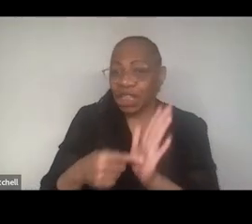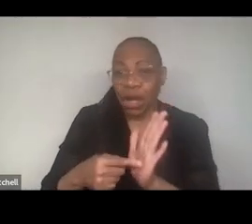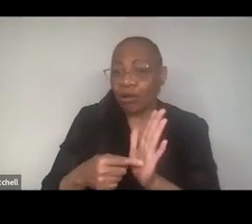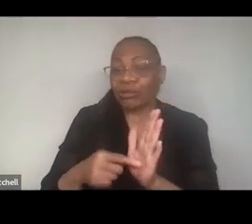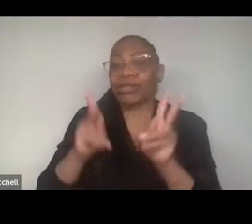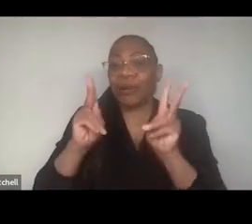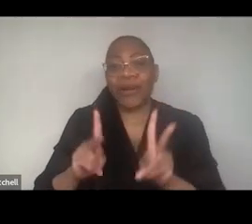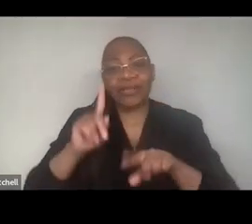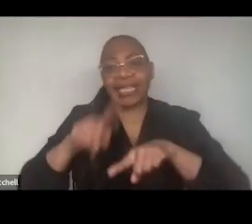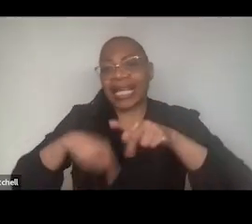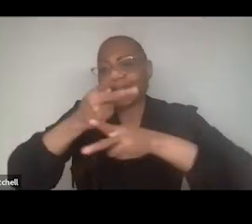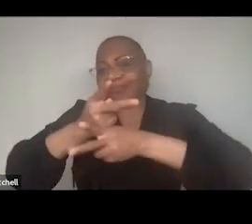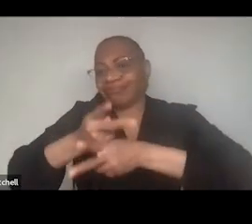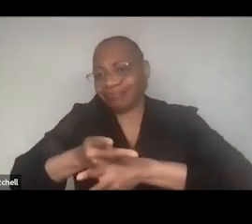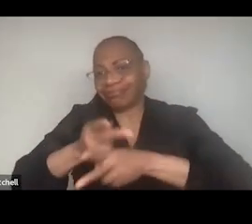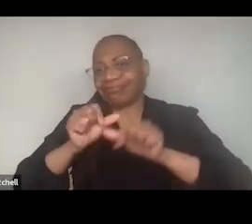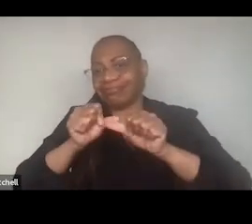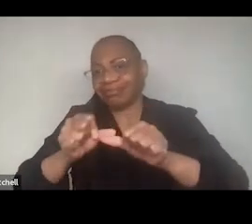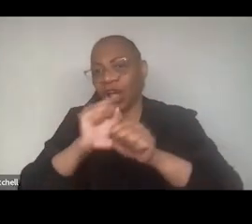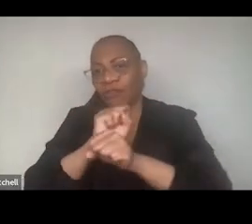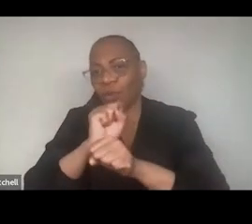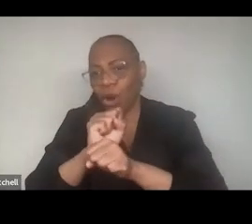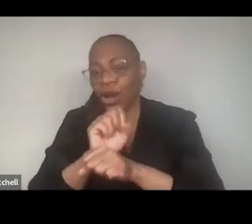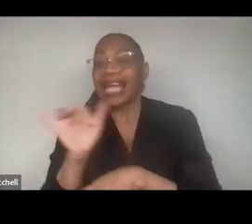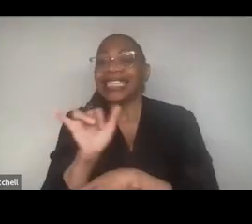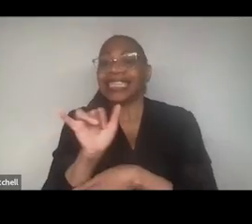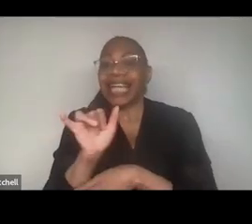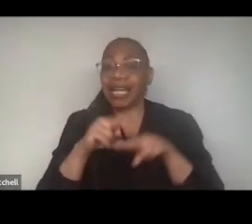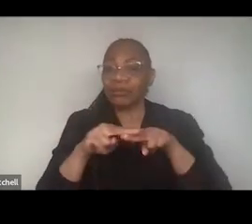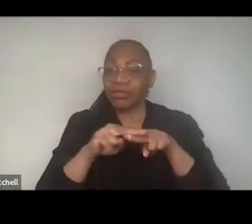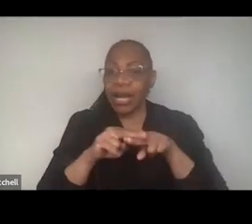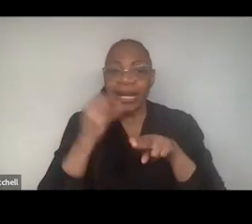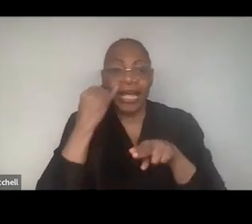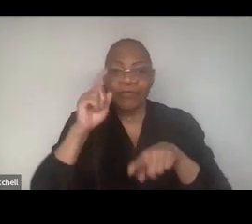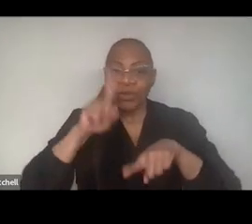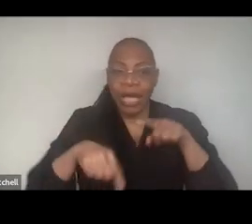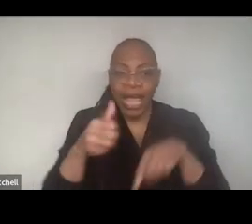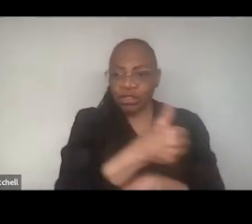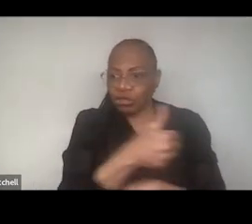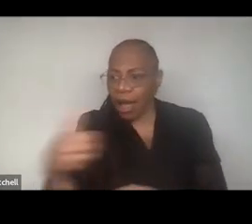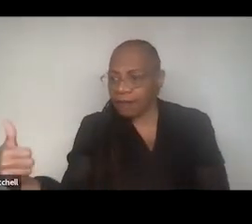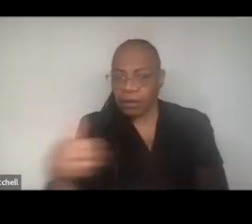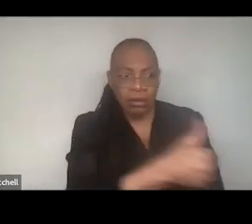sustancial y lucrativa a tiempo completo. Asimismo, el transporte, si no pueden ir del punto A al punto B, eso significa que probablemente llegarán tarde